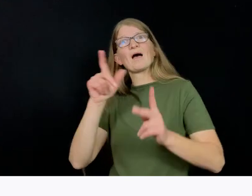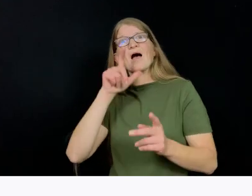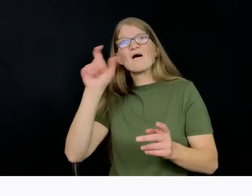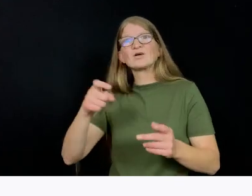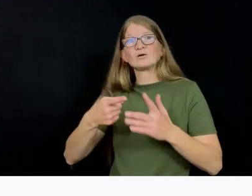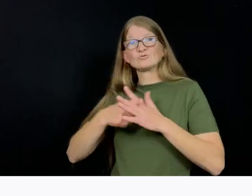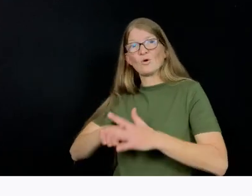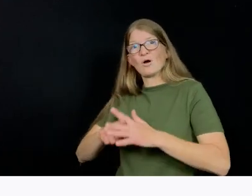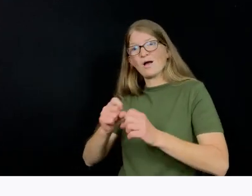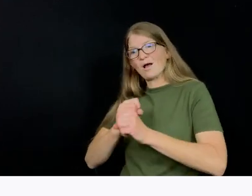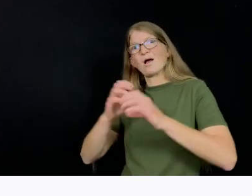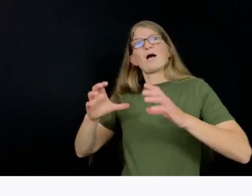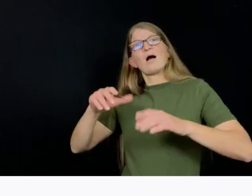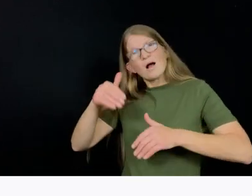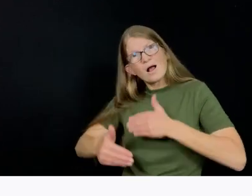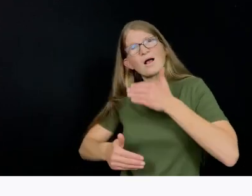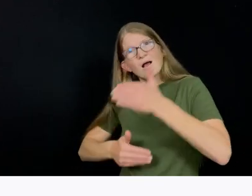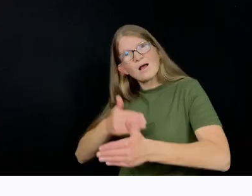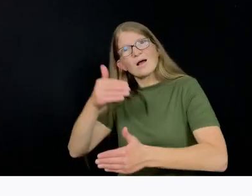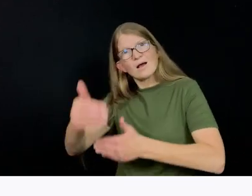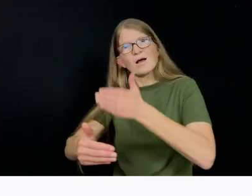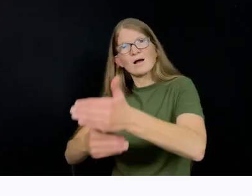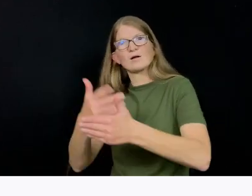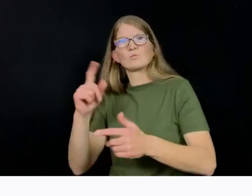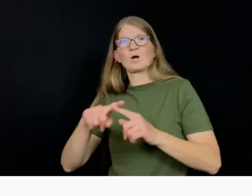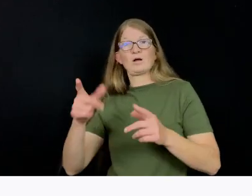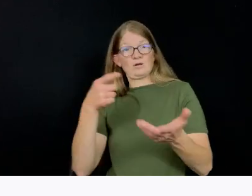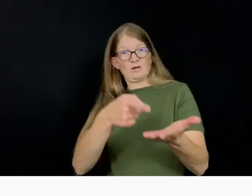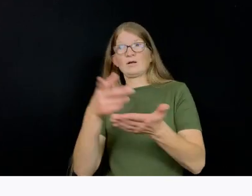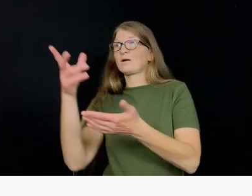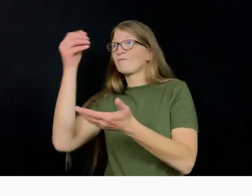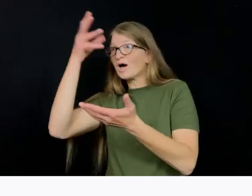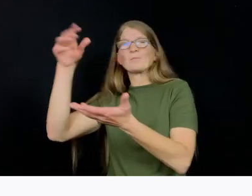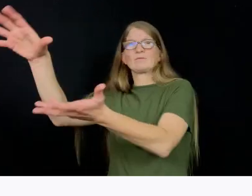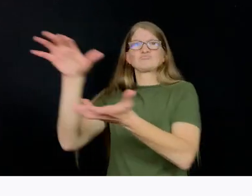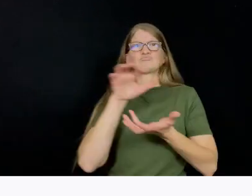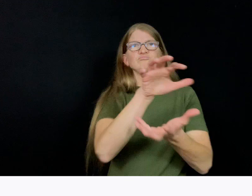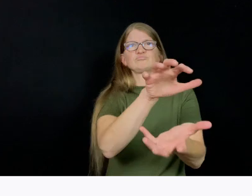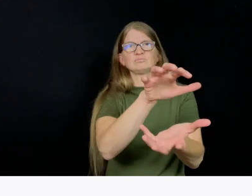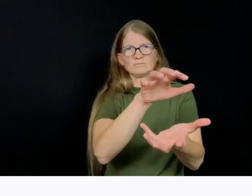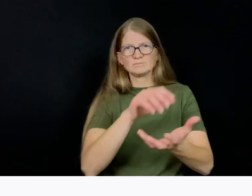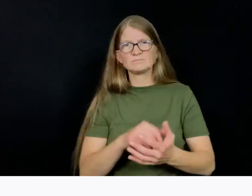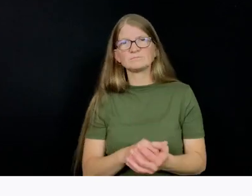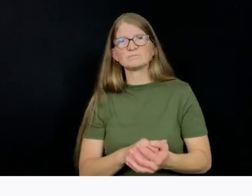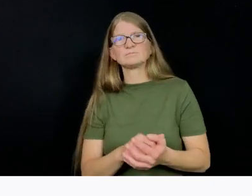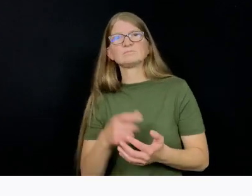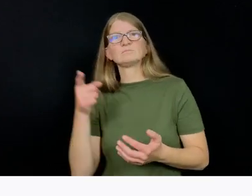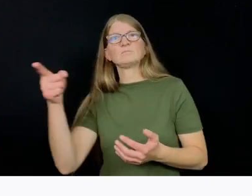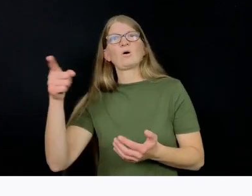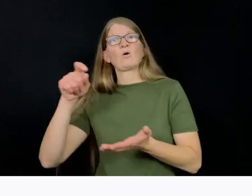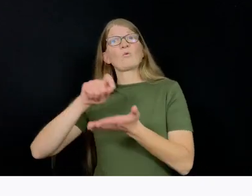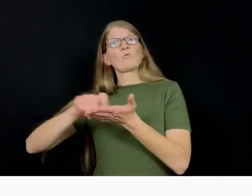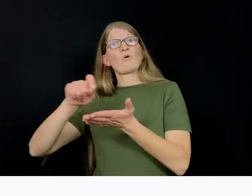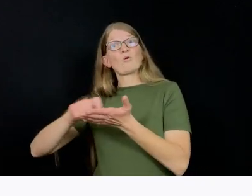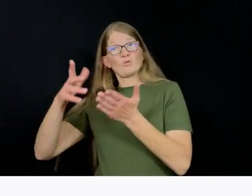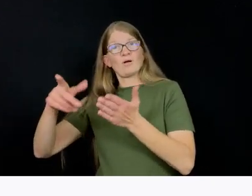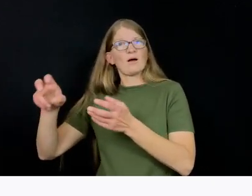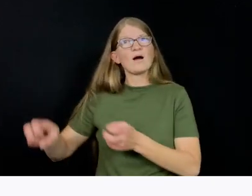مع بعض شركائنا الرئيسيين سيمكّن Pinpoint المراسلين من تحليل وتحميل الوثائق في 7 لغات